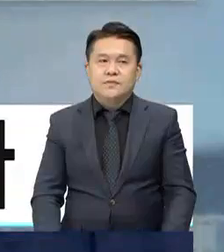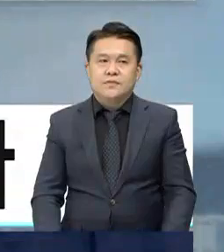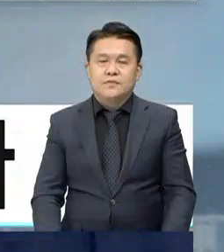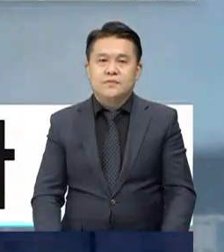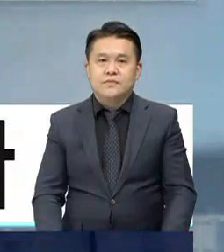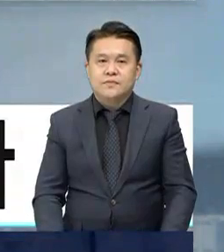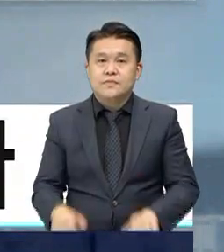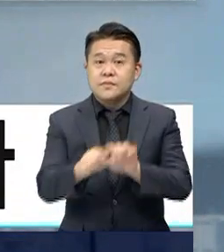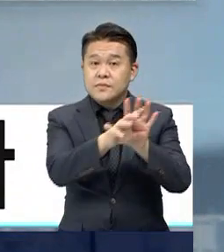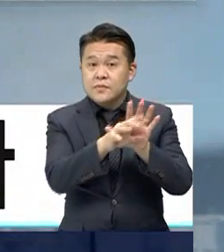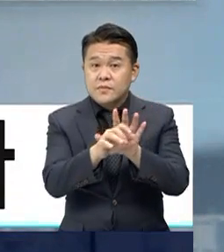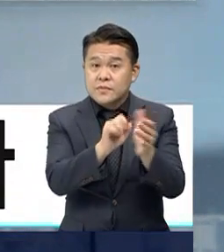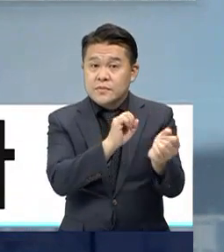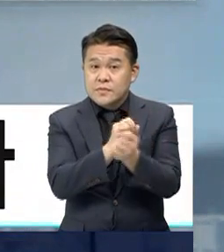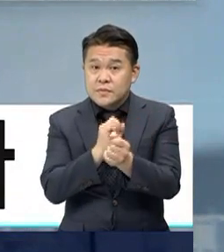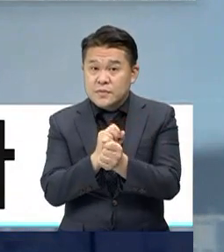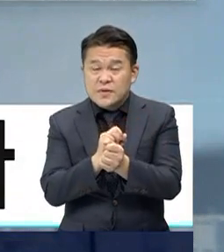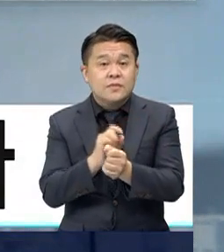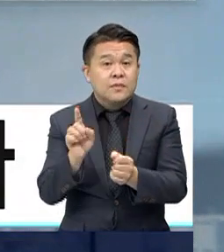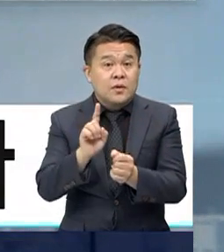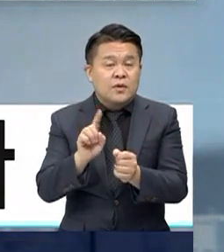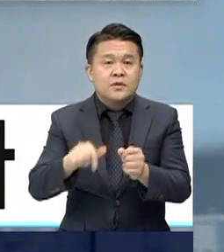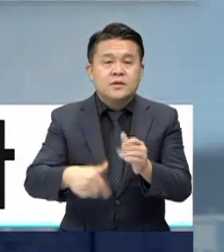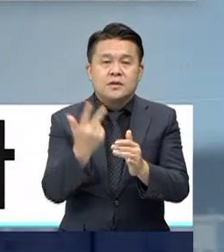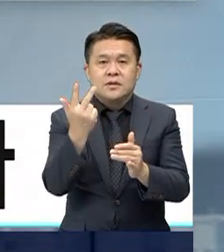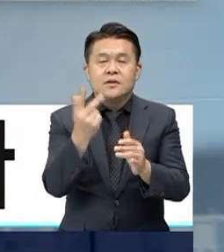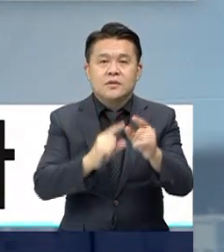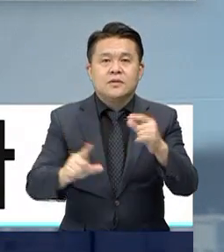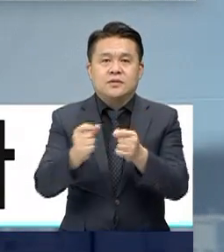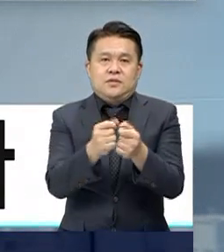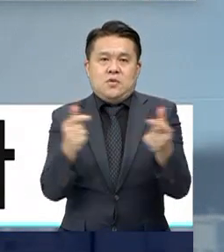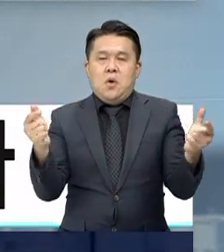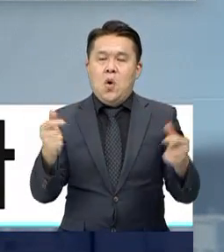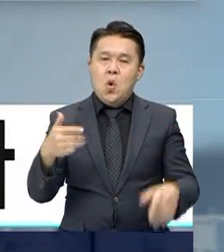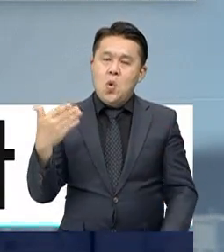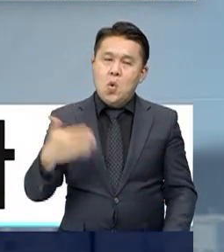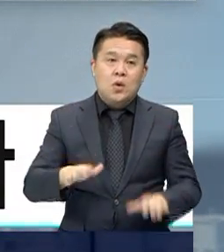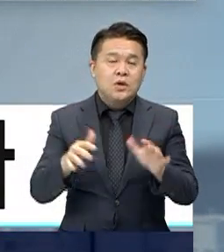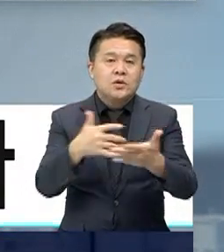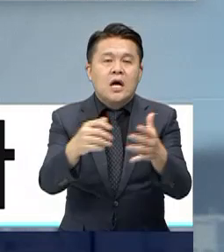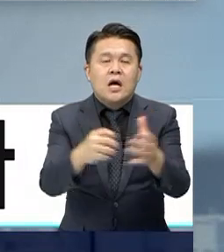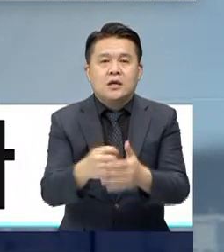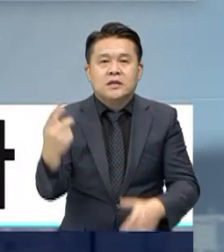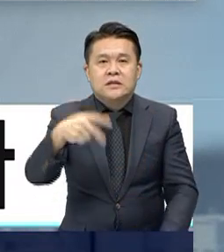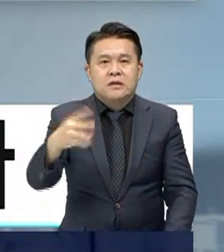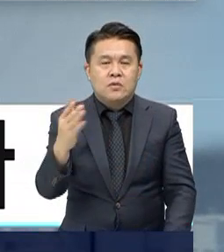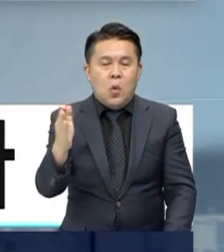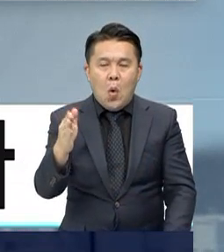(앵커) 코로나19 신규 확진자가 하루 전보다 700명 이상 늘면서 2,400명대로 급증했습니다.